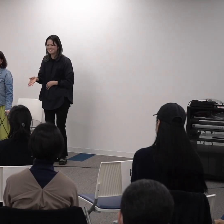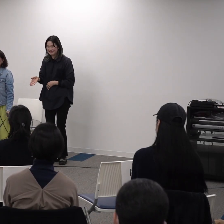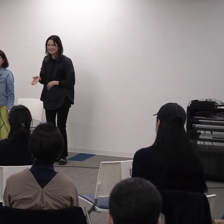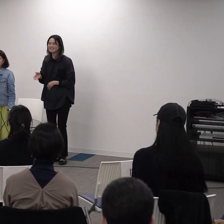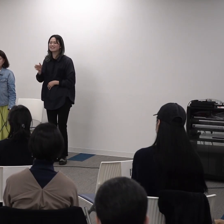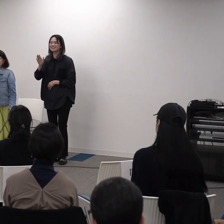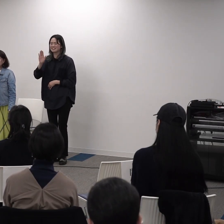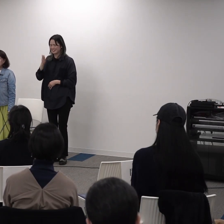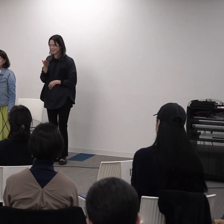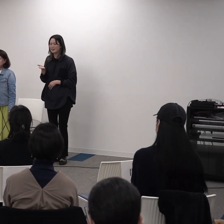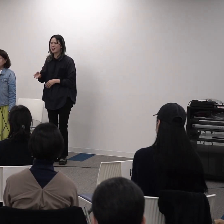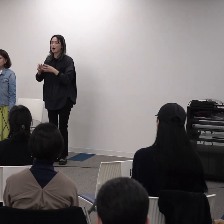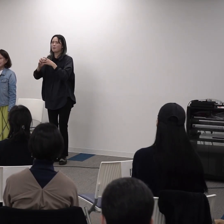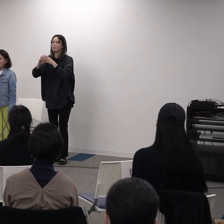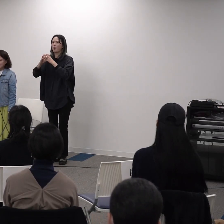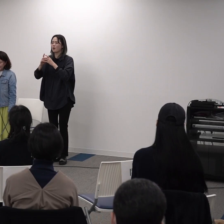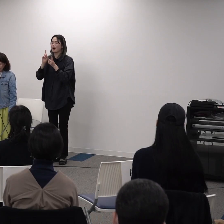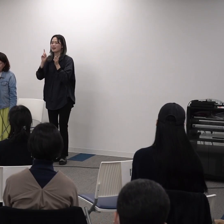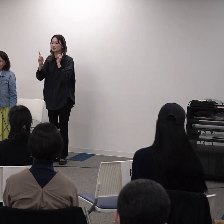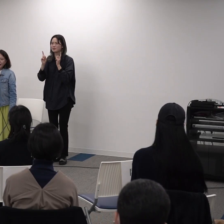チャンプにはボール遊びではなくて